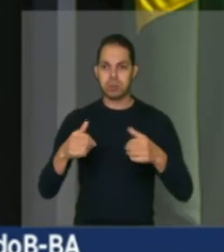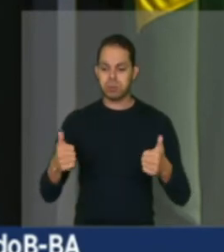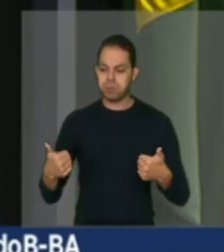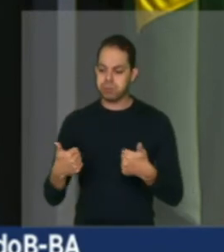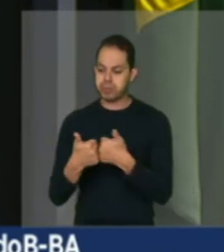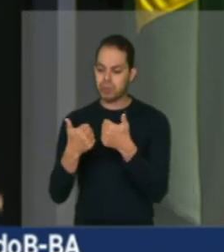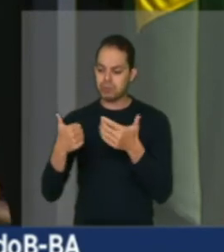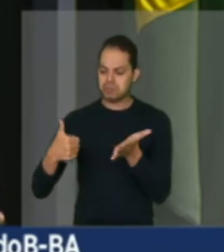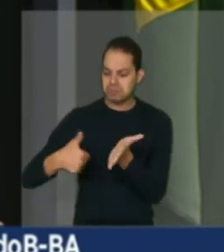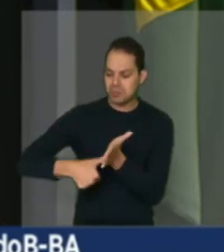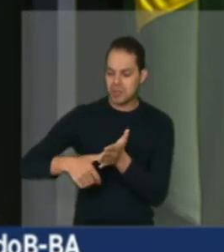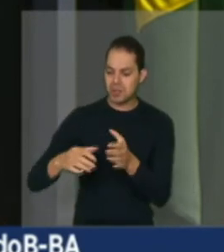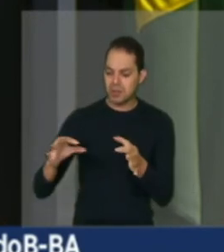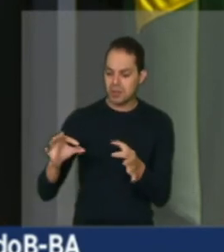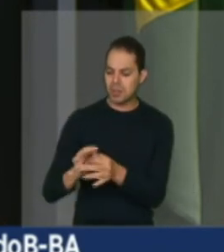DE NOS ASSOCIAR É LUTA, É RESISTÊNCIA DOS TRABALHADORES